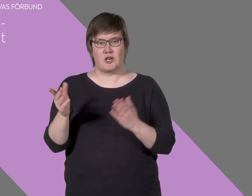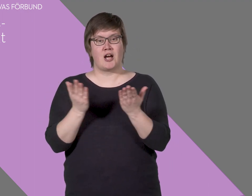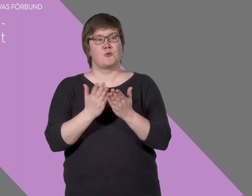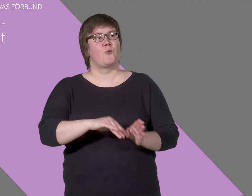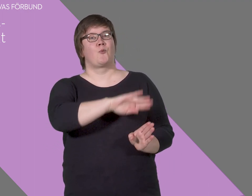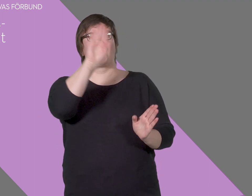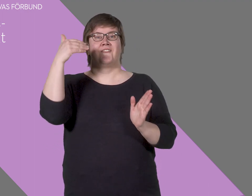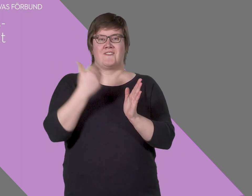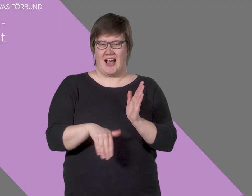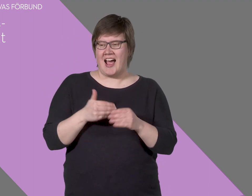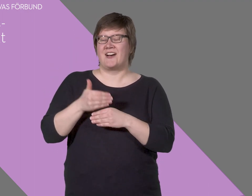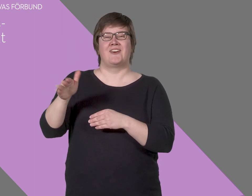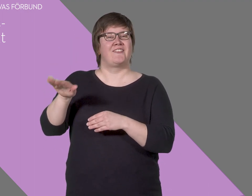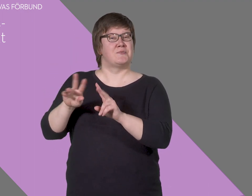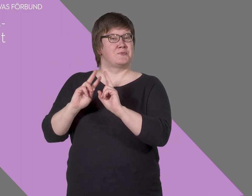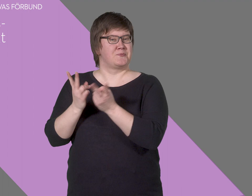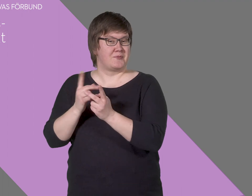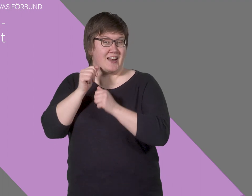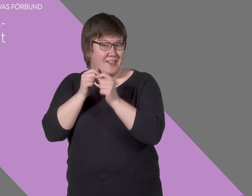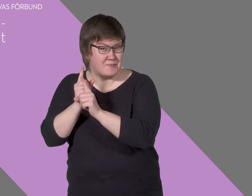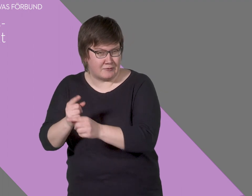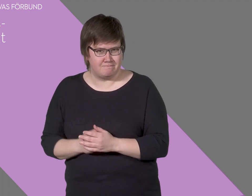deltar i eftis efter skoldagen.